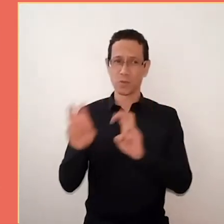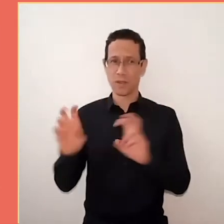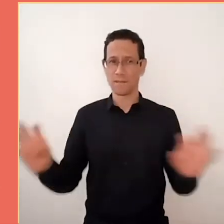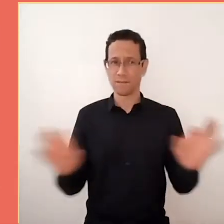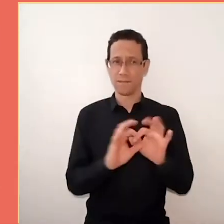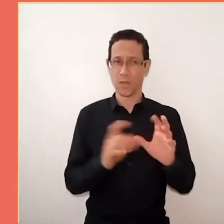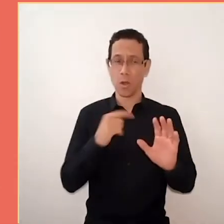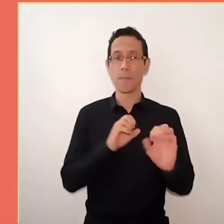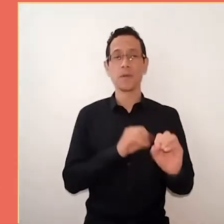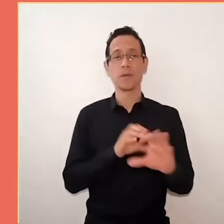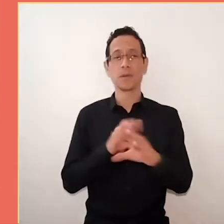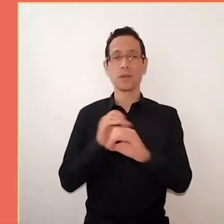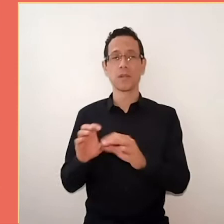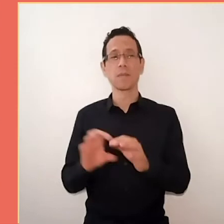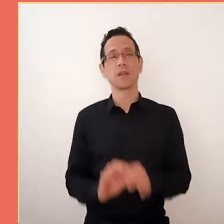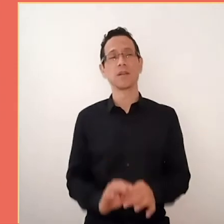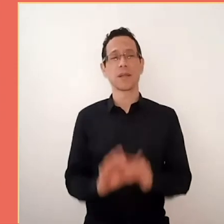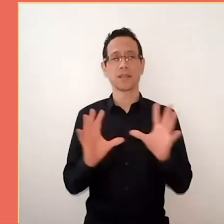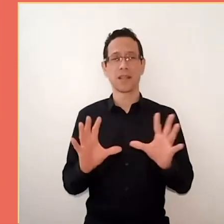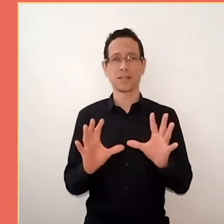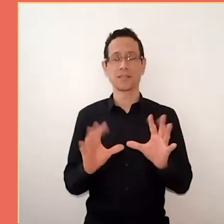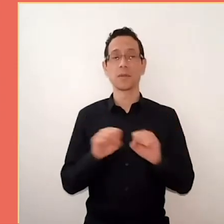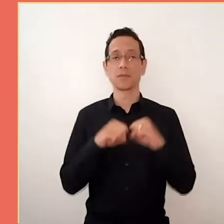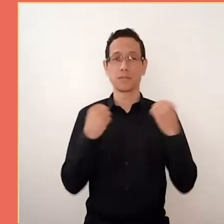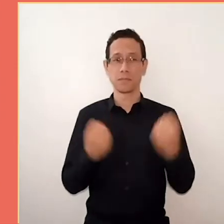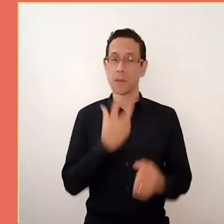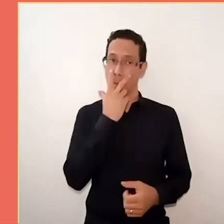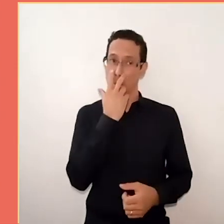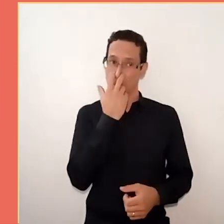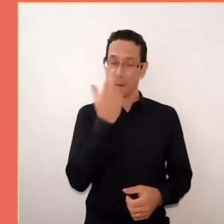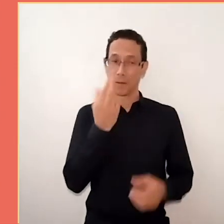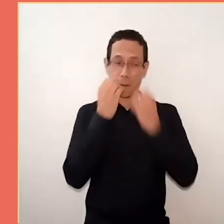e eu acho que esse seminário é muito feliz porque ele fala da educação libertadora,